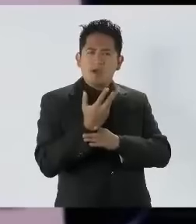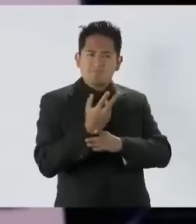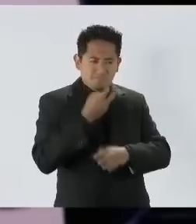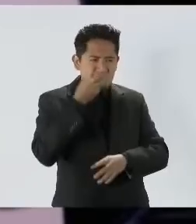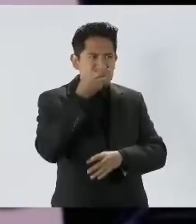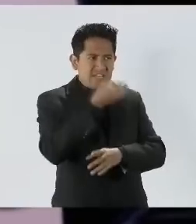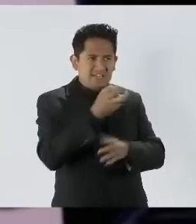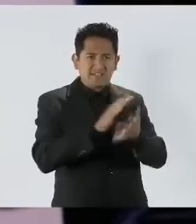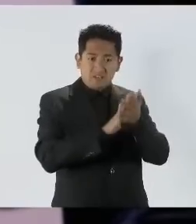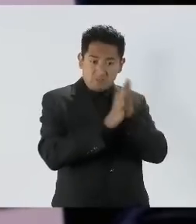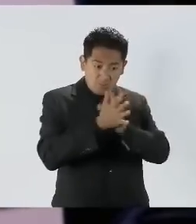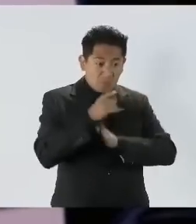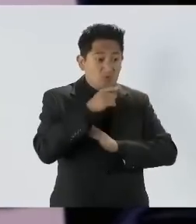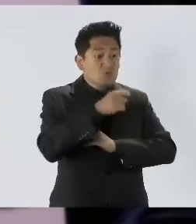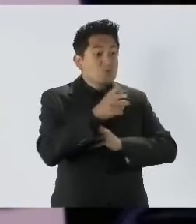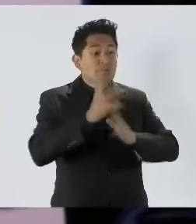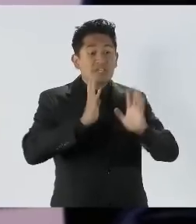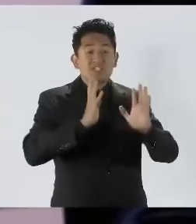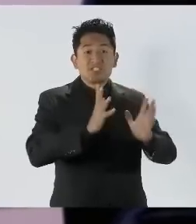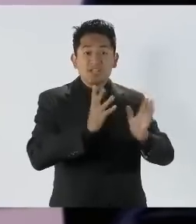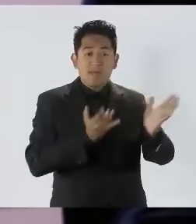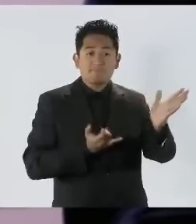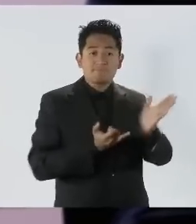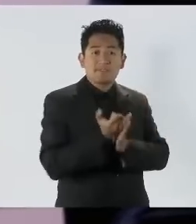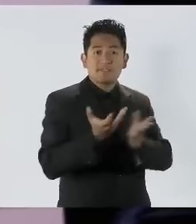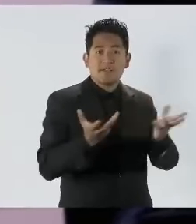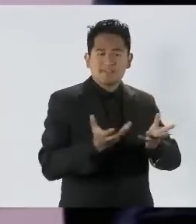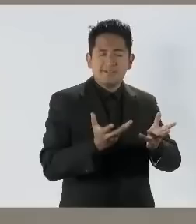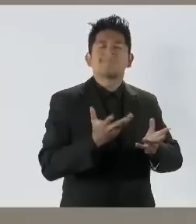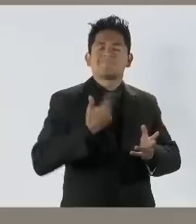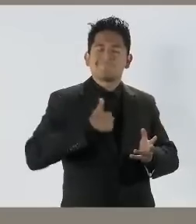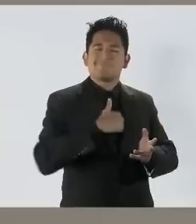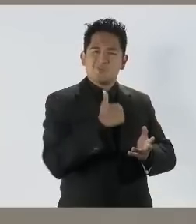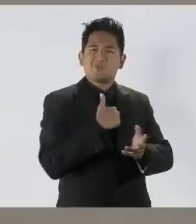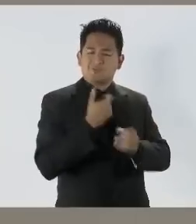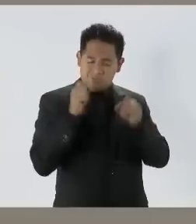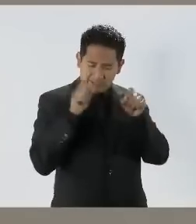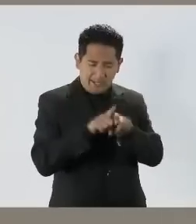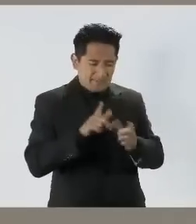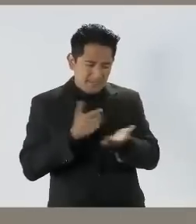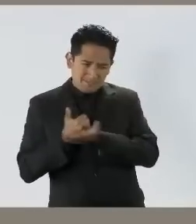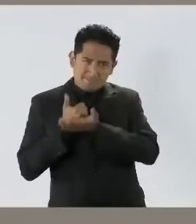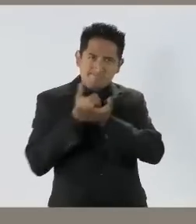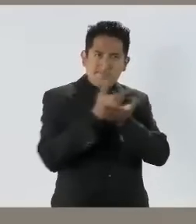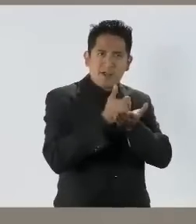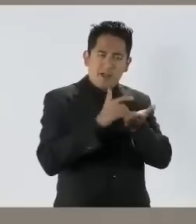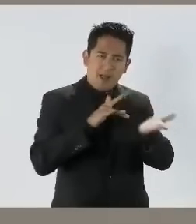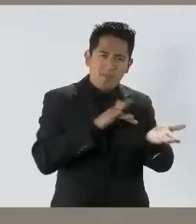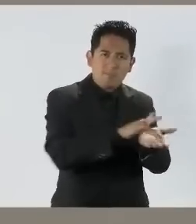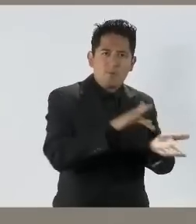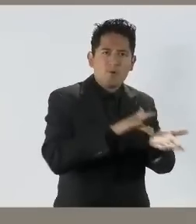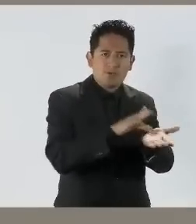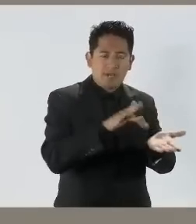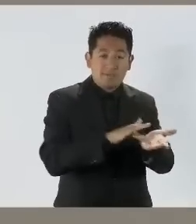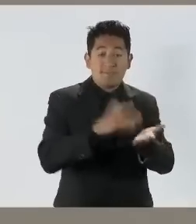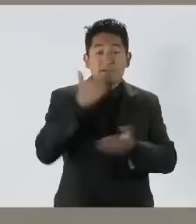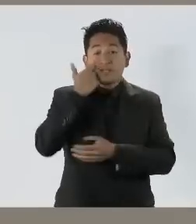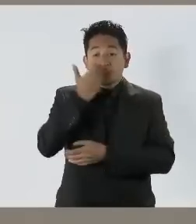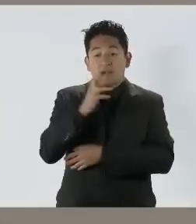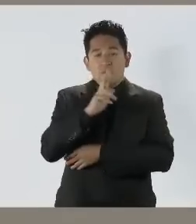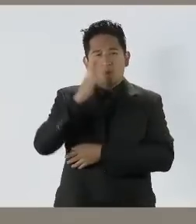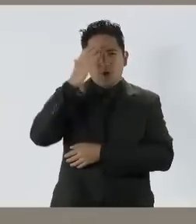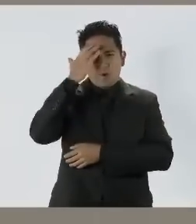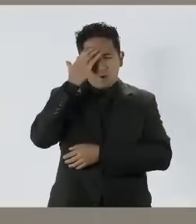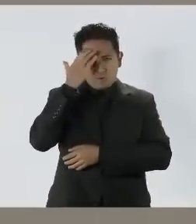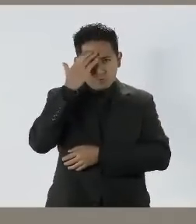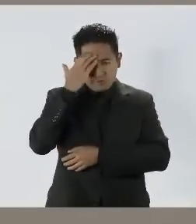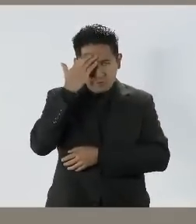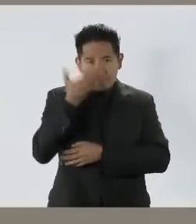decisiones quiero también reconocer al presidente del tribunal superior de justicia el magistrado